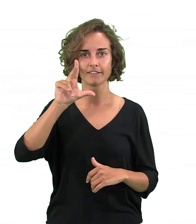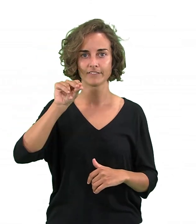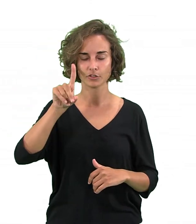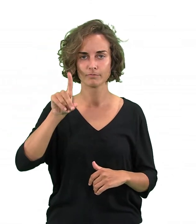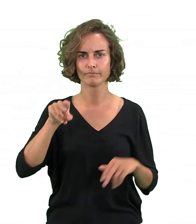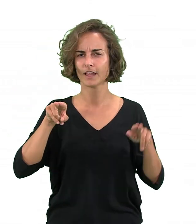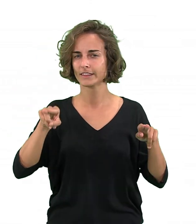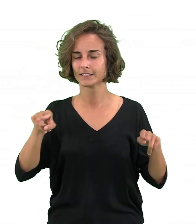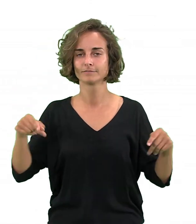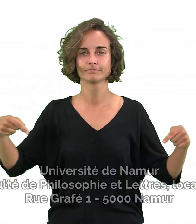Voici l'adresse :